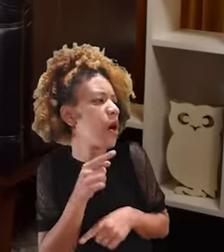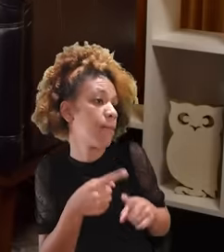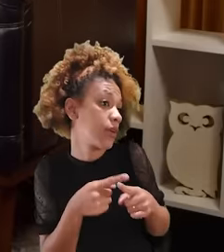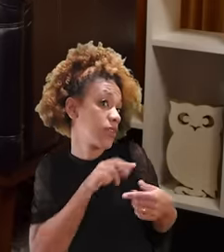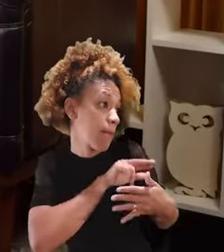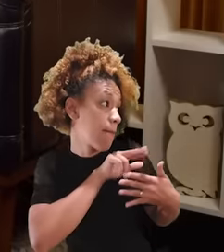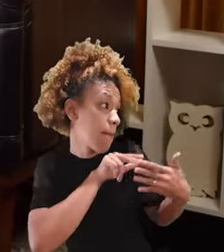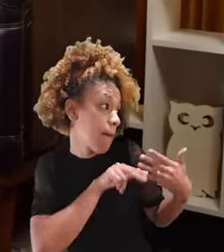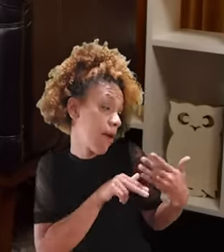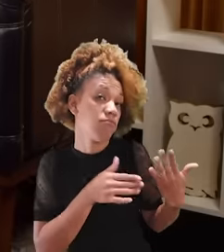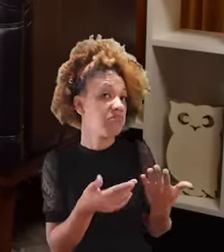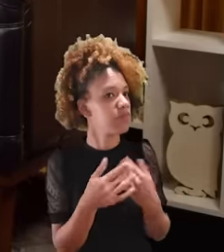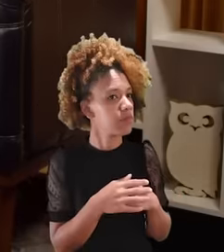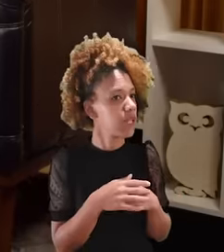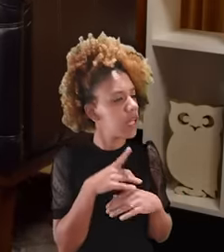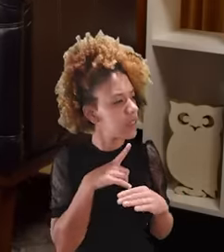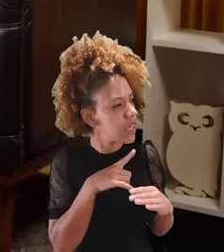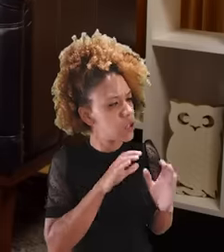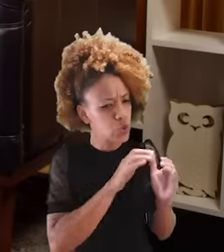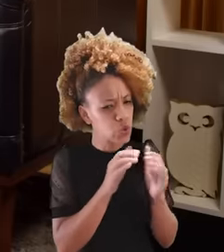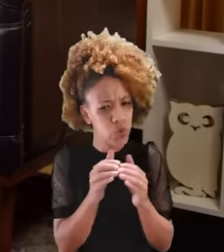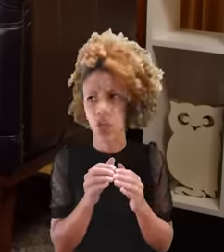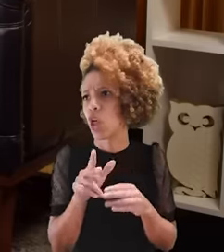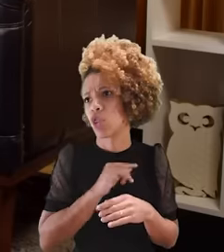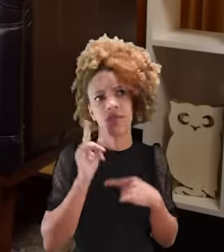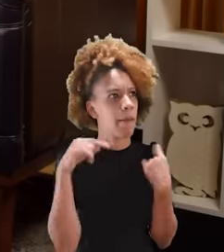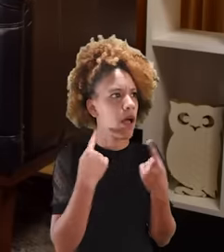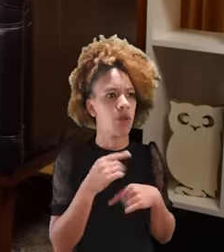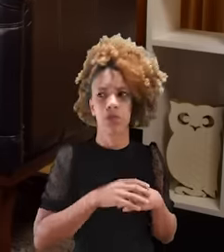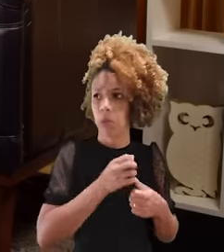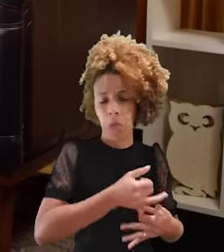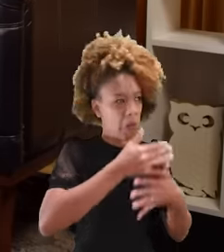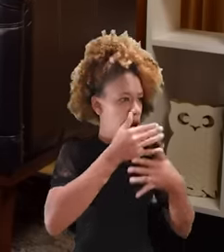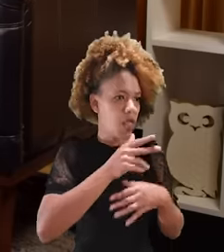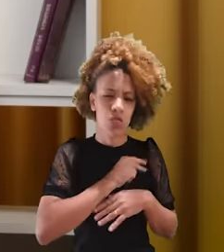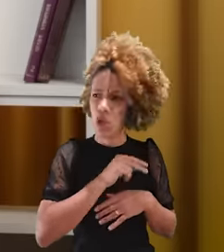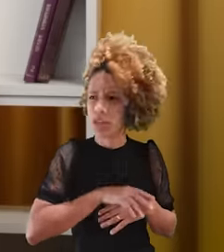coisa a gente entra entra no Wikipedia dela você fica maluco ela é muito digamos premiada